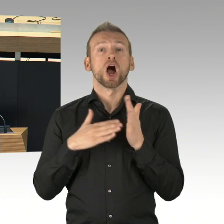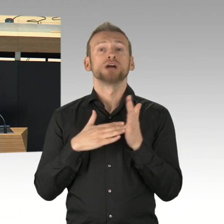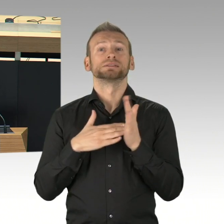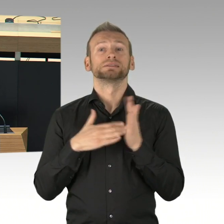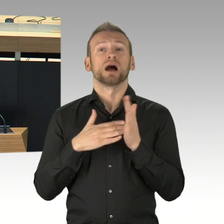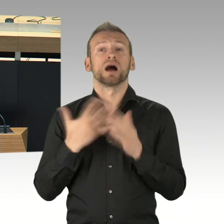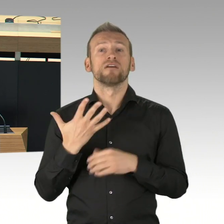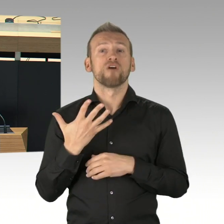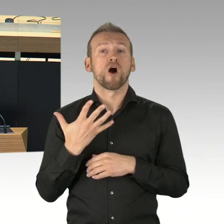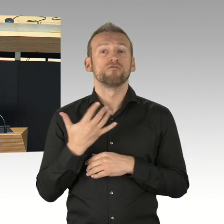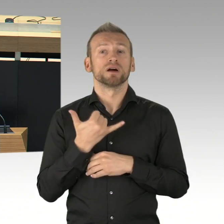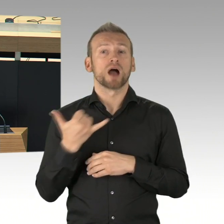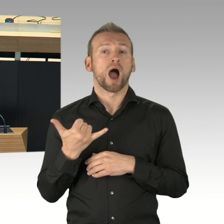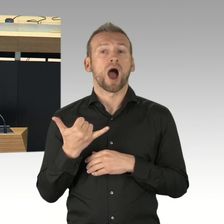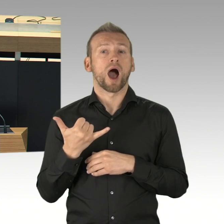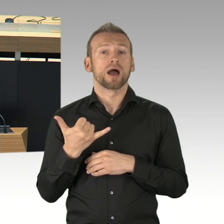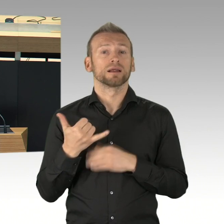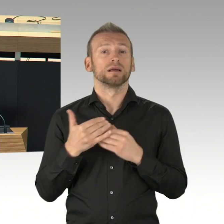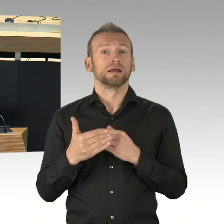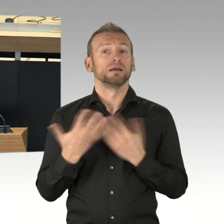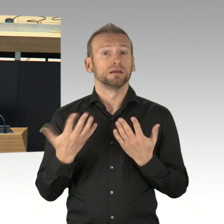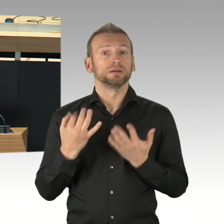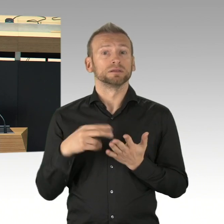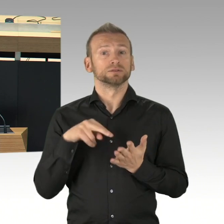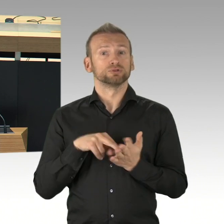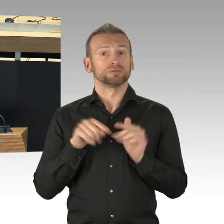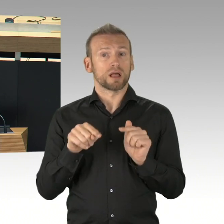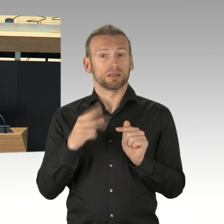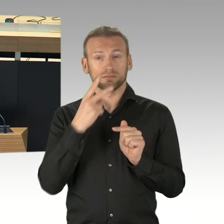die ergriffen werden. Und dann haben wir ja hier in Berlin zusätzlich noch